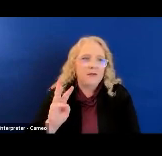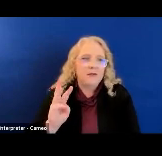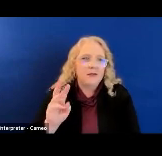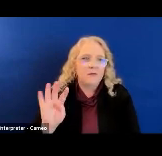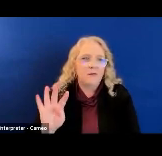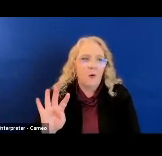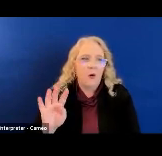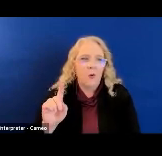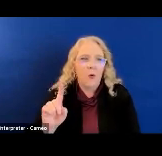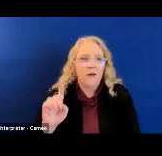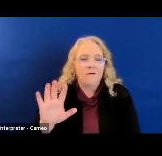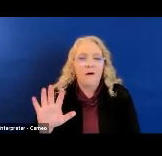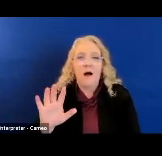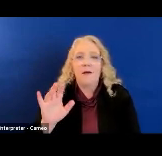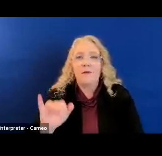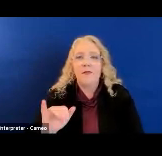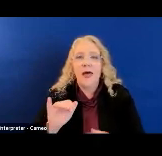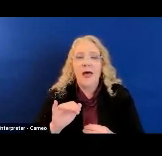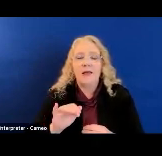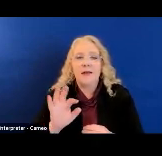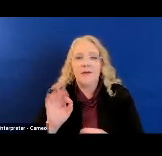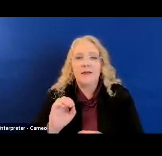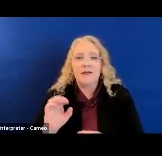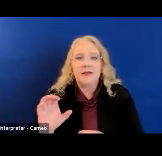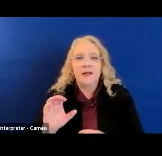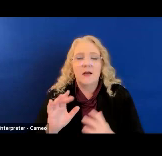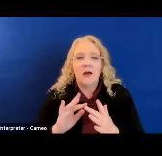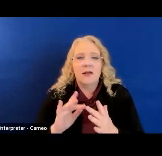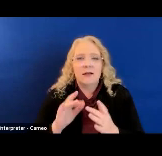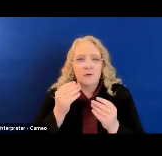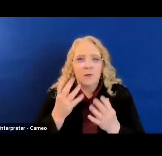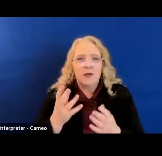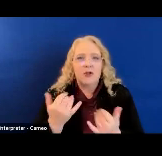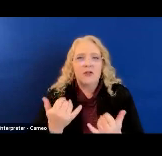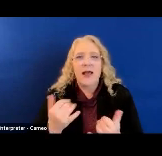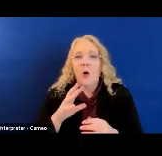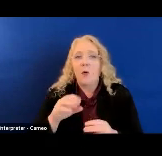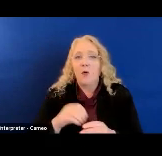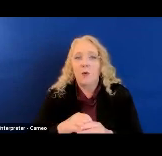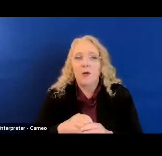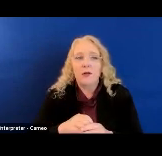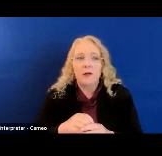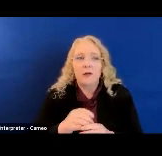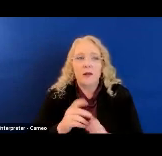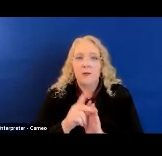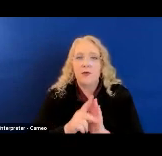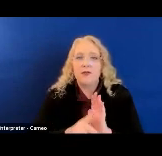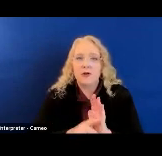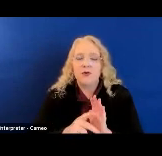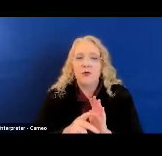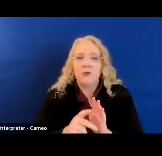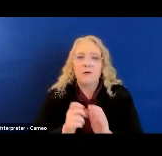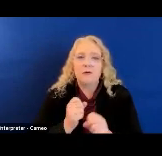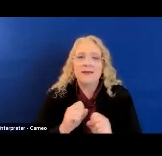información de contacto de los centros de empoderamiento familiar ahora está incluida en el documento de garantías procesales.